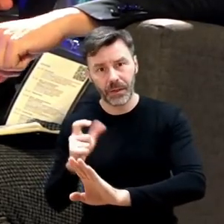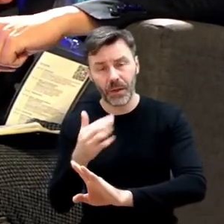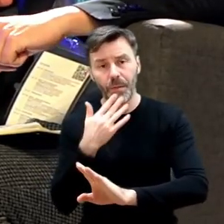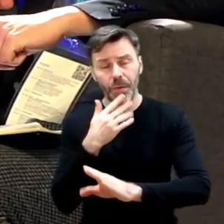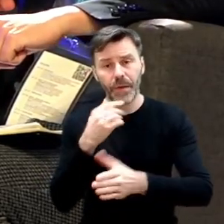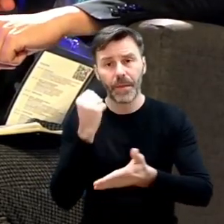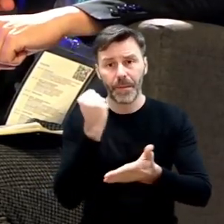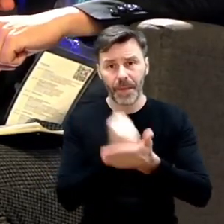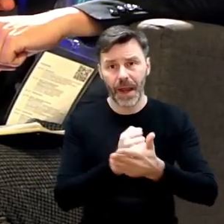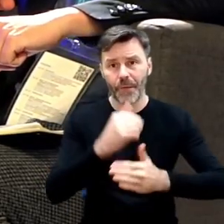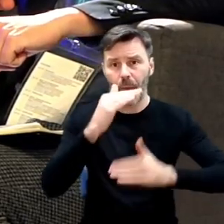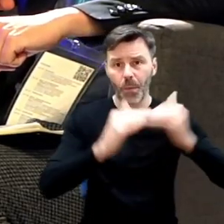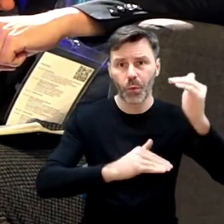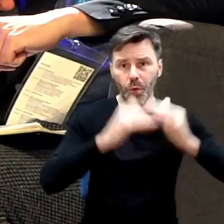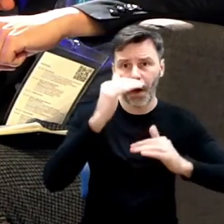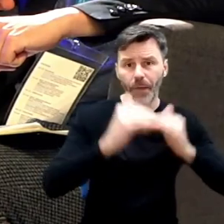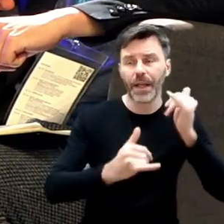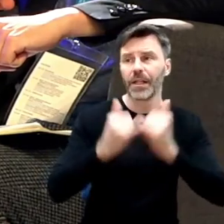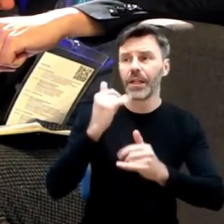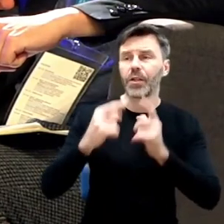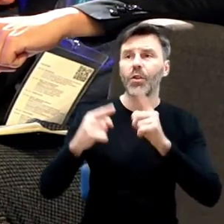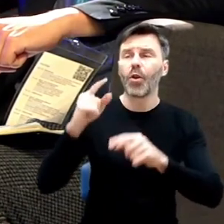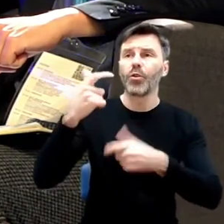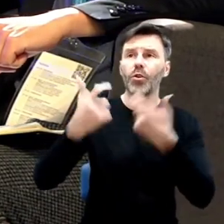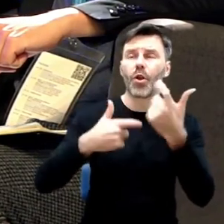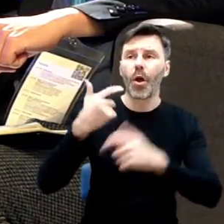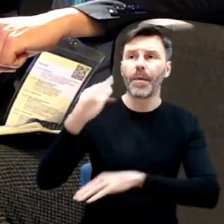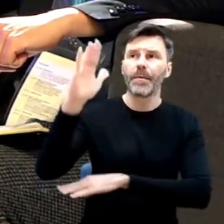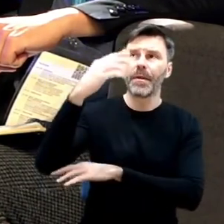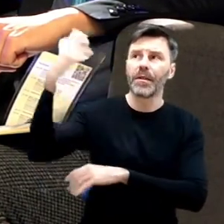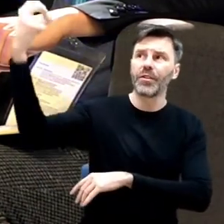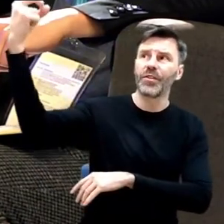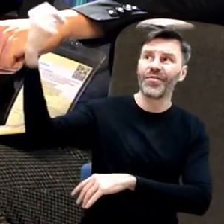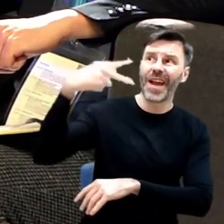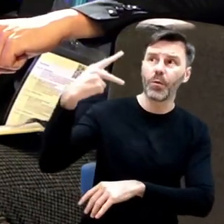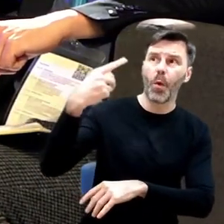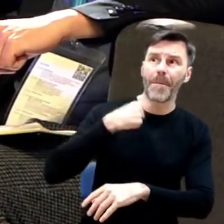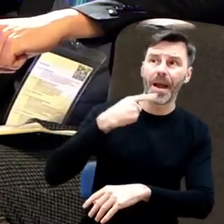Jeżeli ktoś robi niedoświetlone mieszkania, to znaczy, że robi niezgodnie z przepisami, bo przepisy...